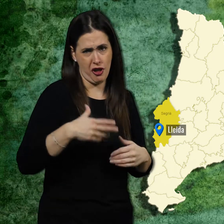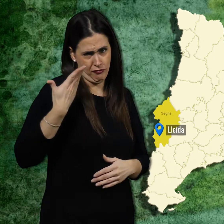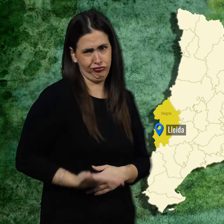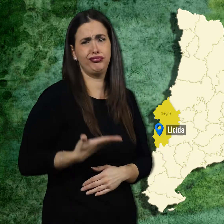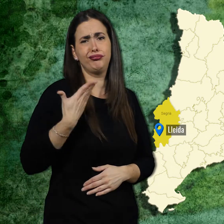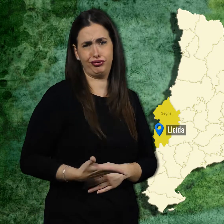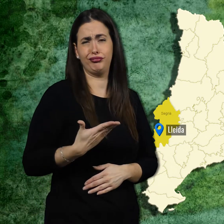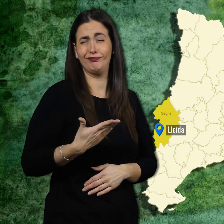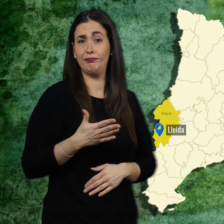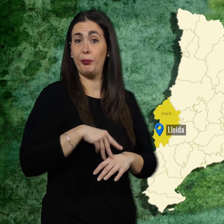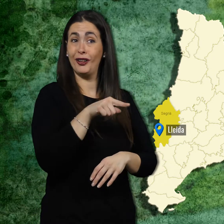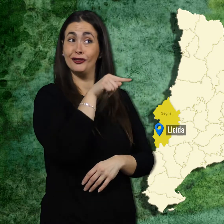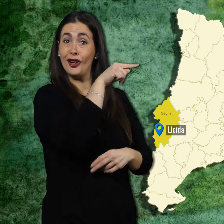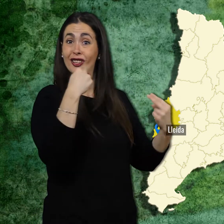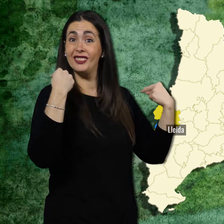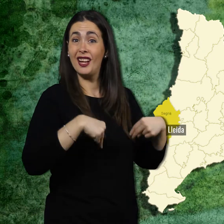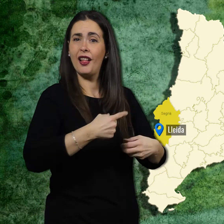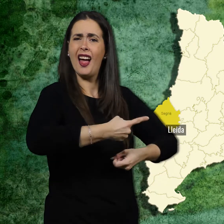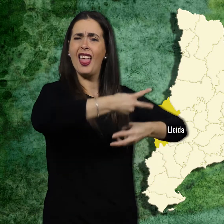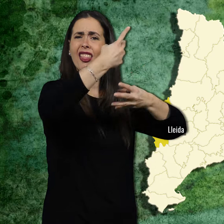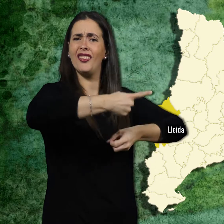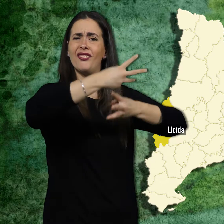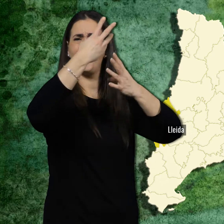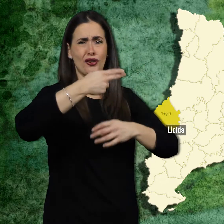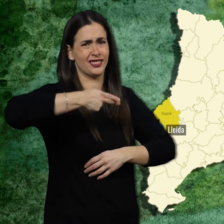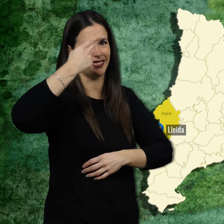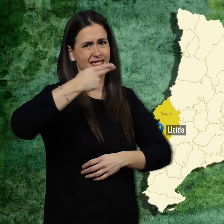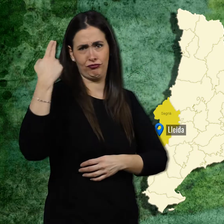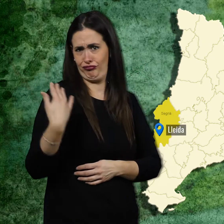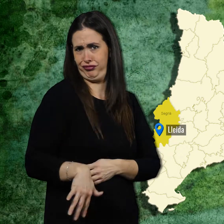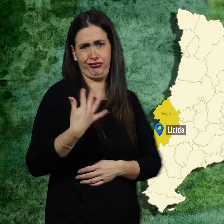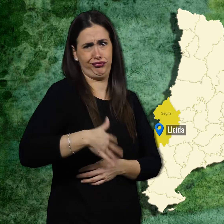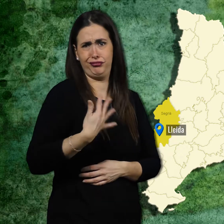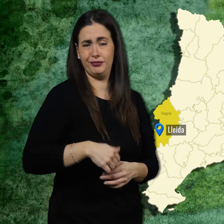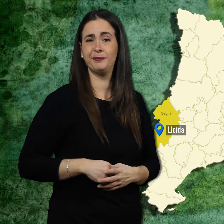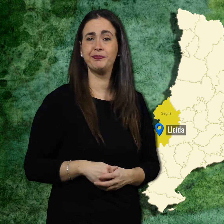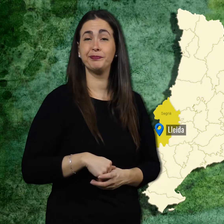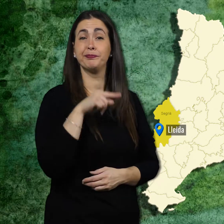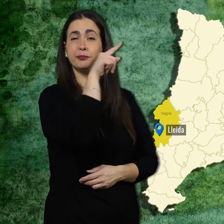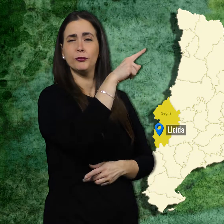Com correspon a una ciutat de profundes arrels històriques, Lleida disposa de molts edificis interessants.